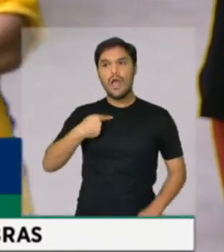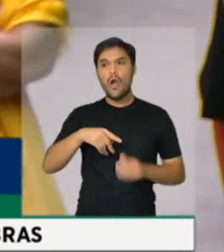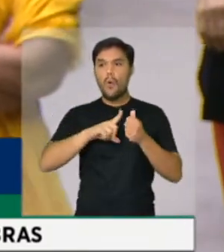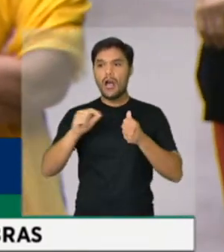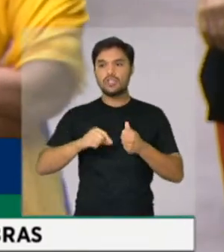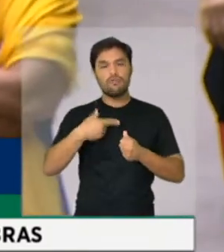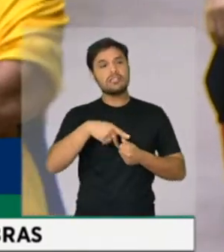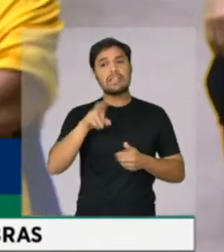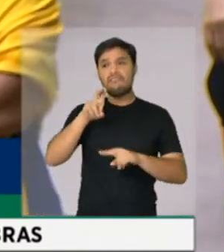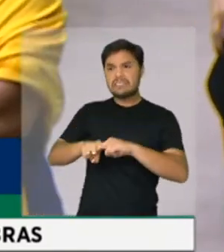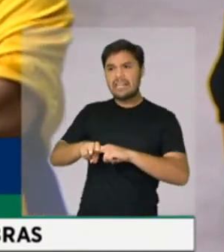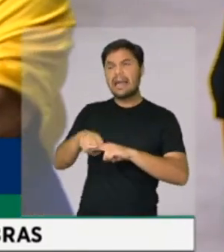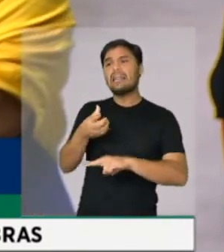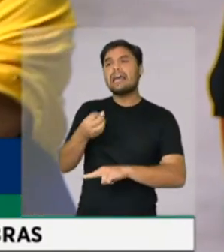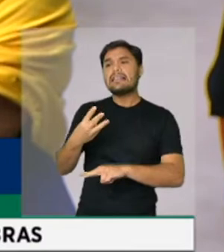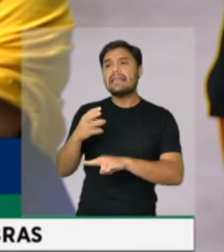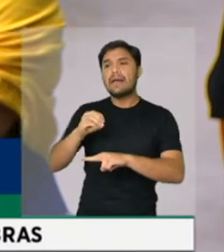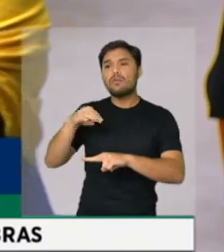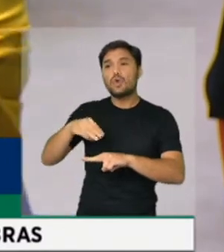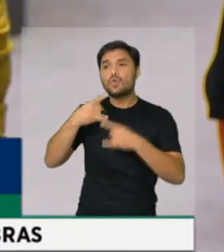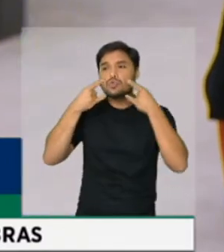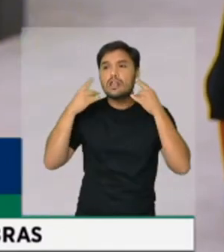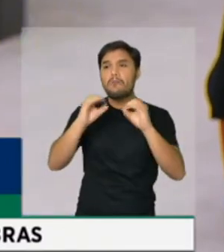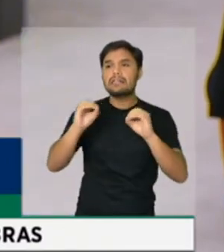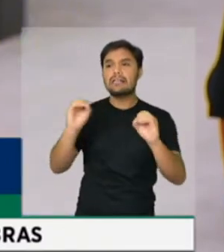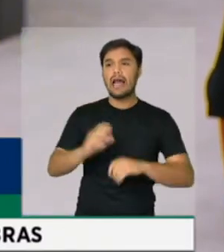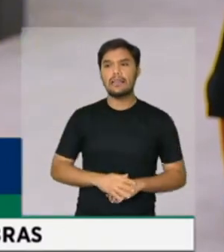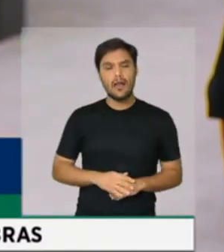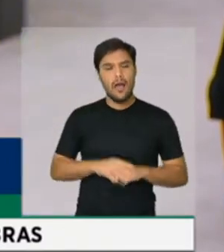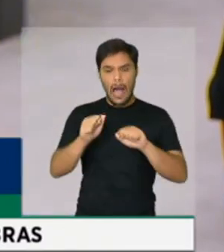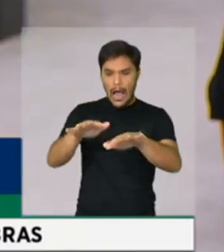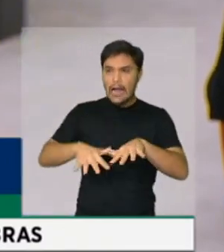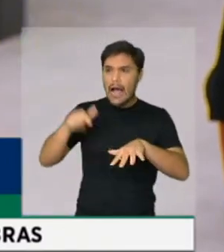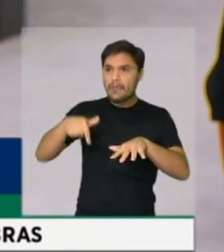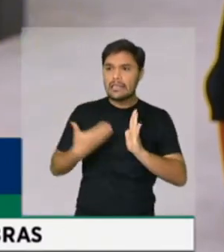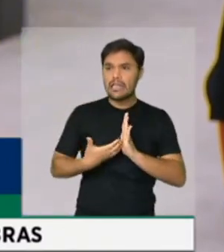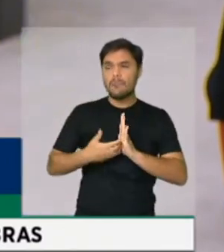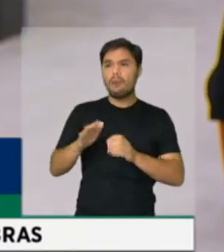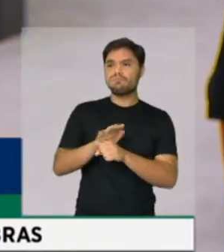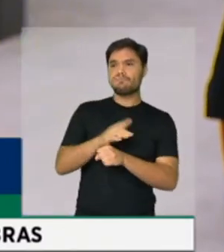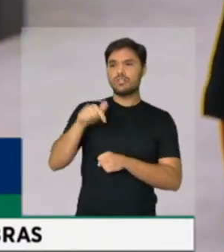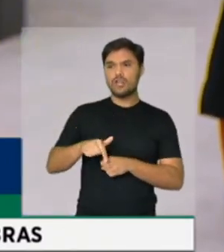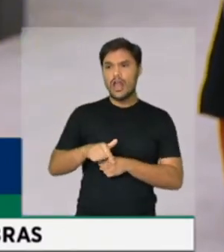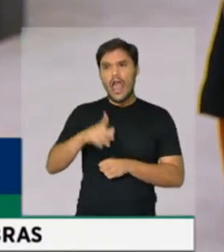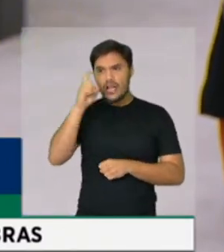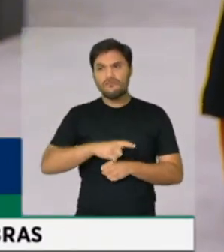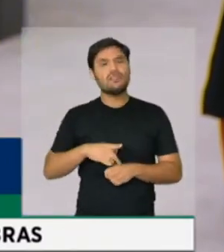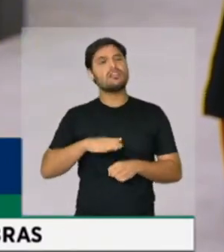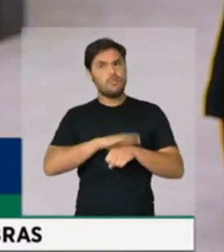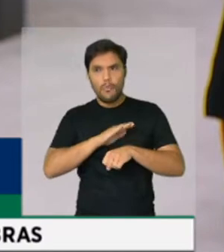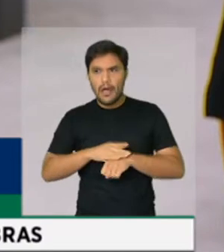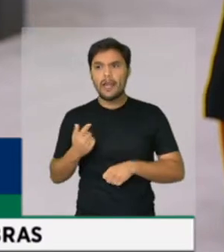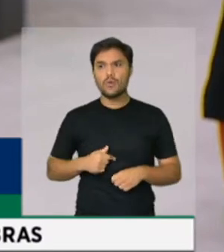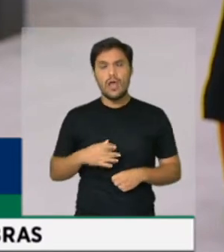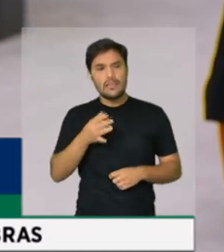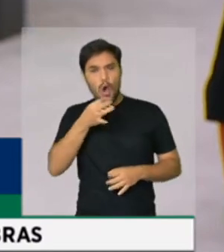ACORDAR TODAS AS MANHÃS COMO AS MULHERES DO PARLAMENTO. NÃO ACEITAMOS SER INCORPORANTE MID DADAS, AMEAÇ ADAS, NÃO ACEITO SEUS GRITOS. A MINHA QUESTÃO DE ORDEM É